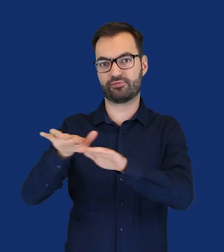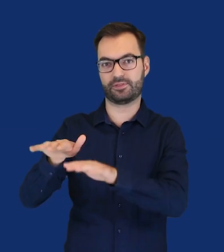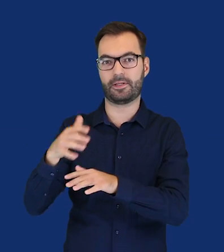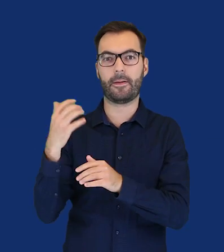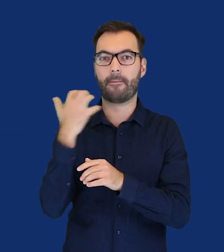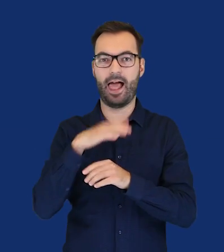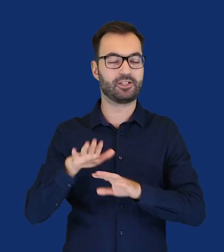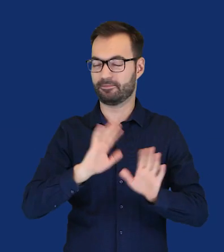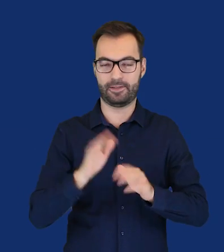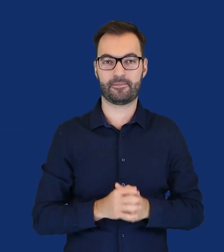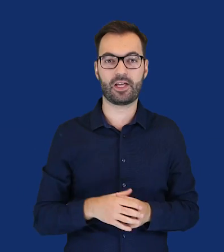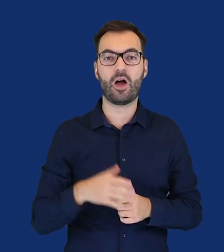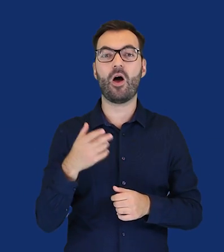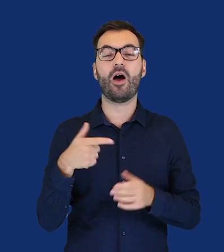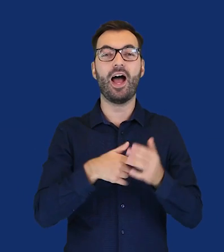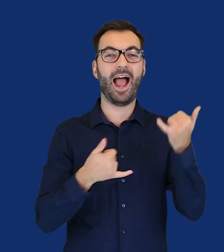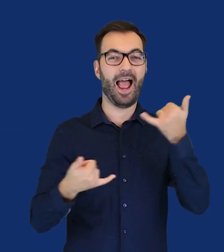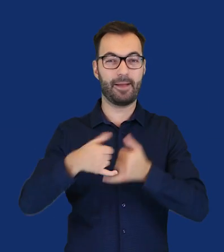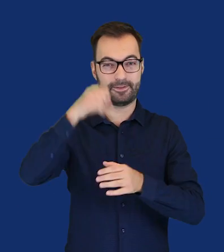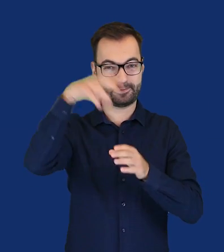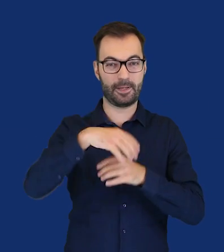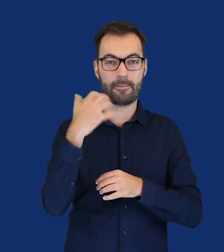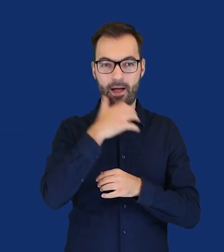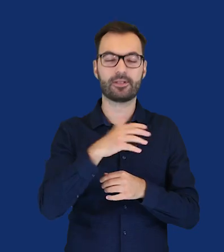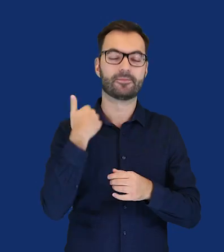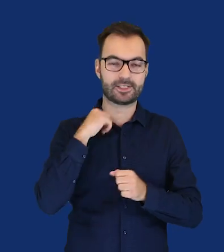Broń chemiczna zatopiona w Bałtyku starzała się.